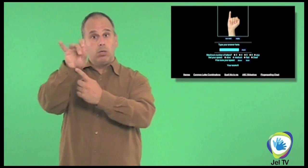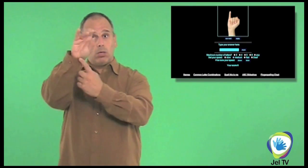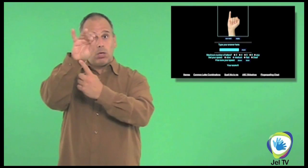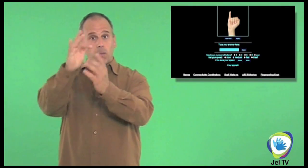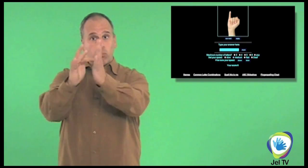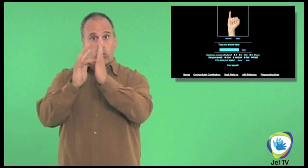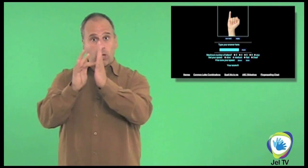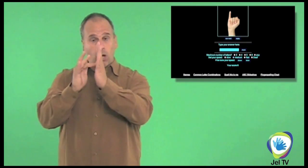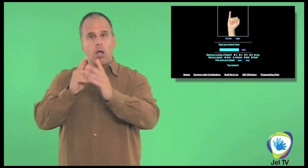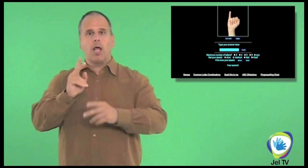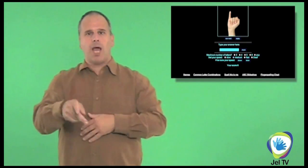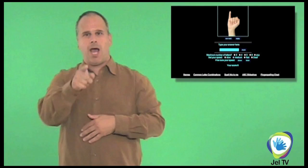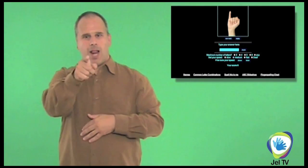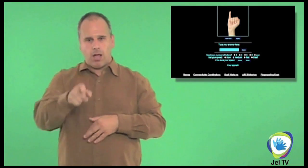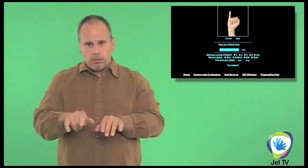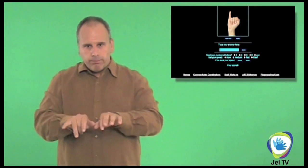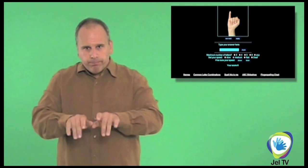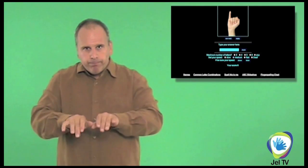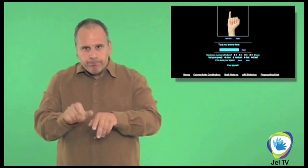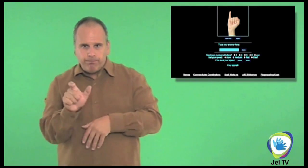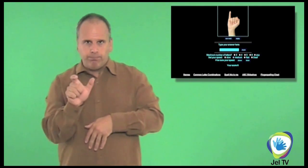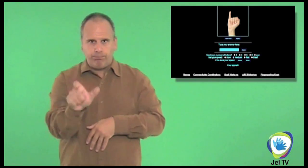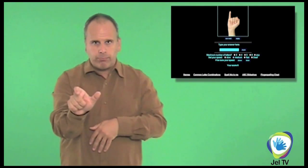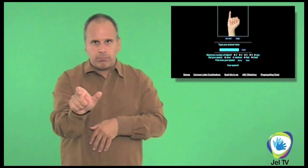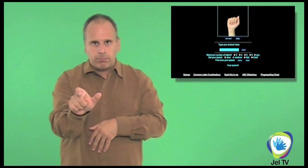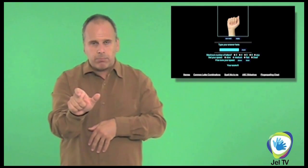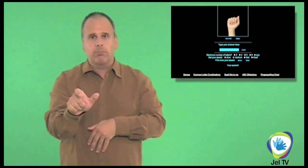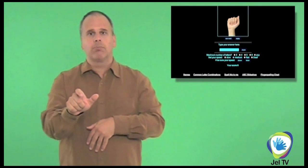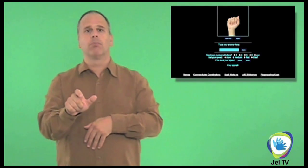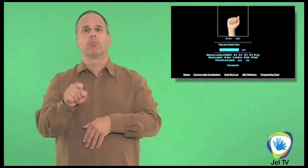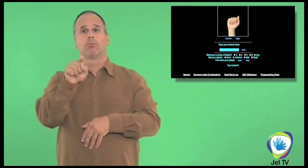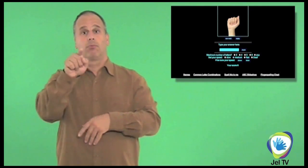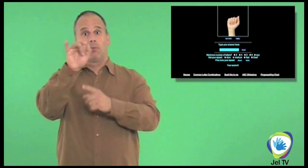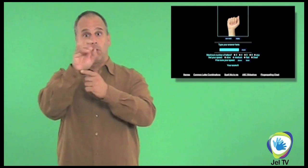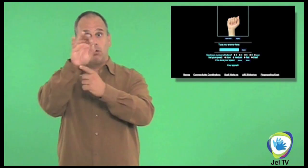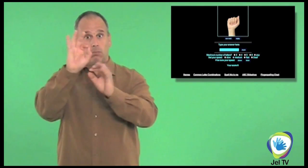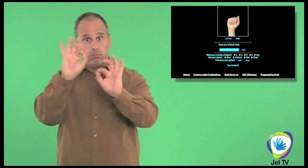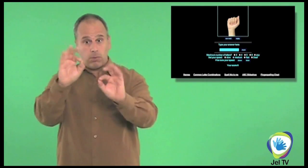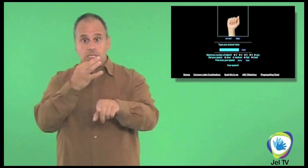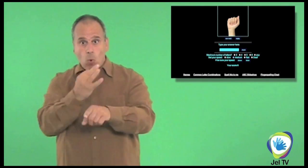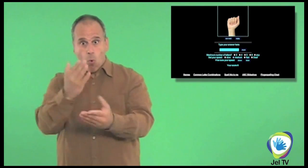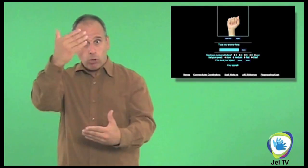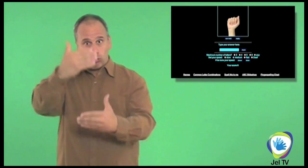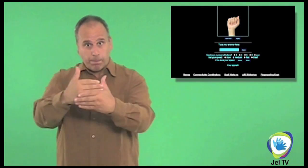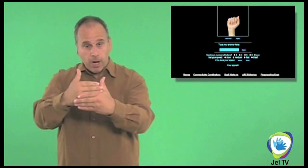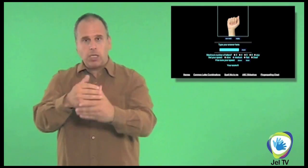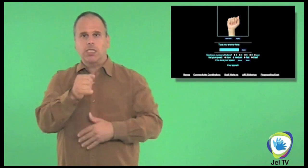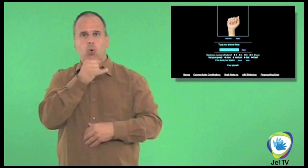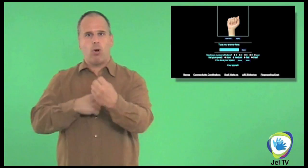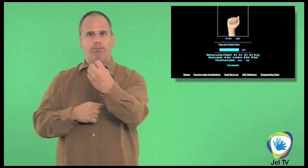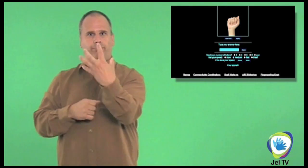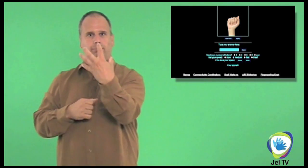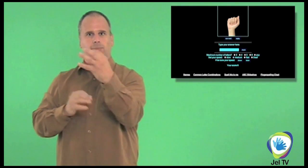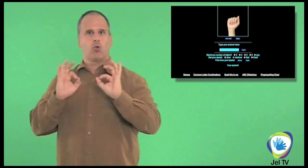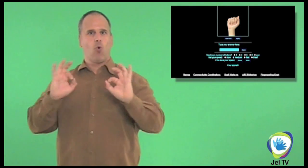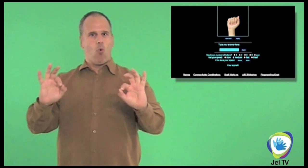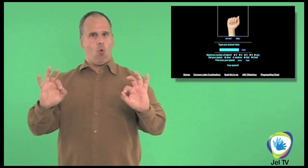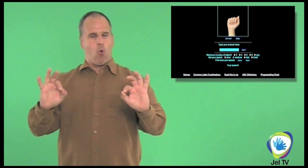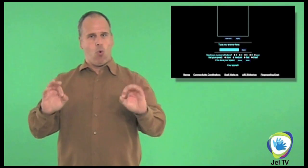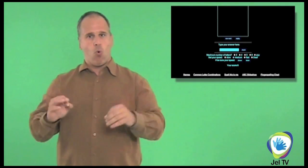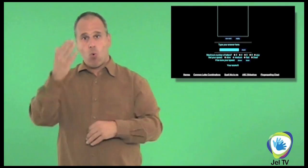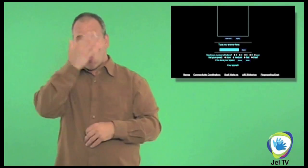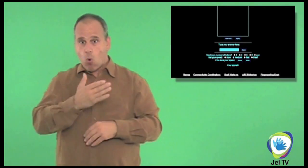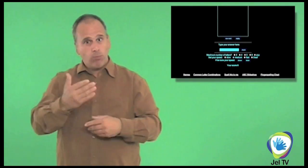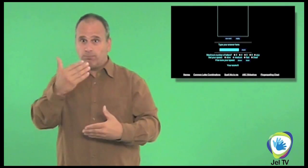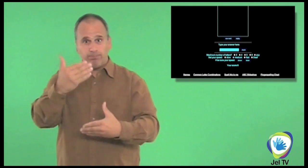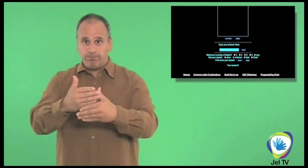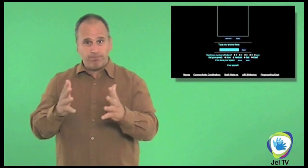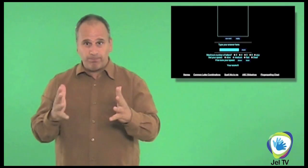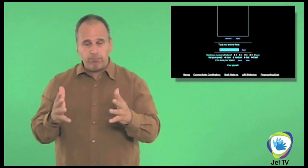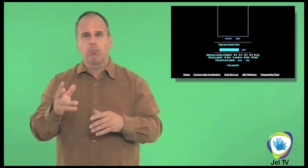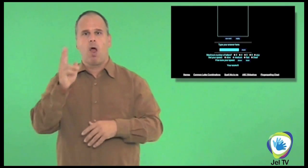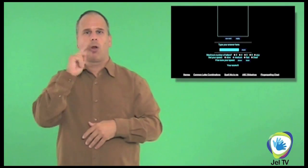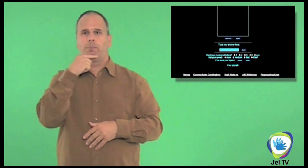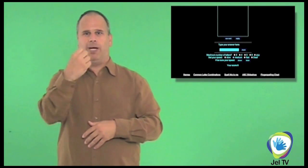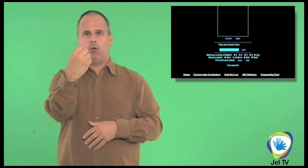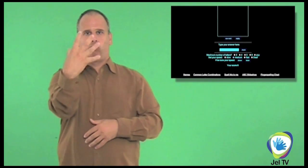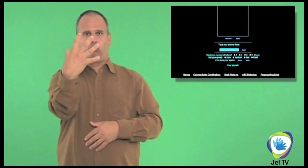Ha a daktilt mutatja, a szót be kell írni, s ha stimmel, akkor zöld mezõ jelenik meg, ha nem stimmel, akkor megjelenik egy piros felület.